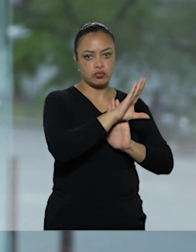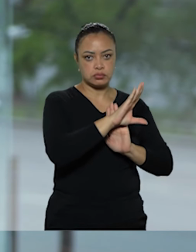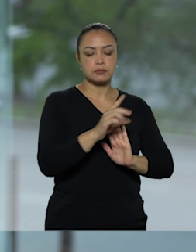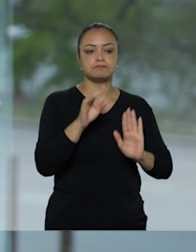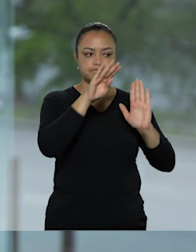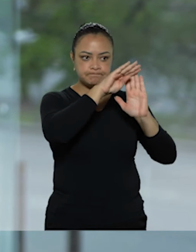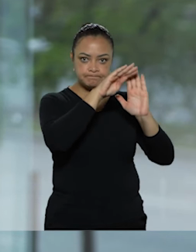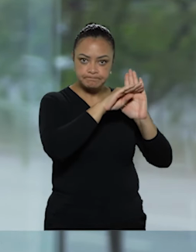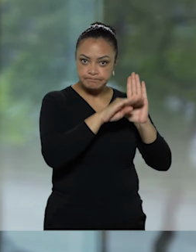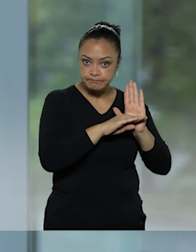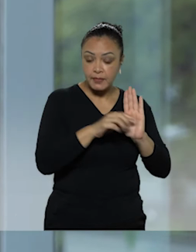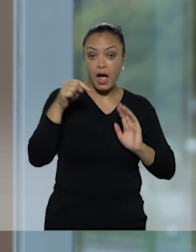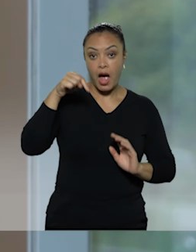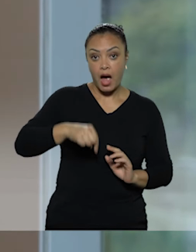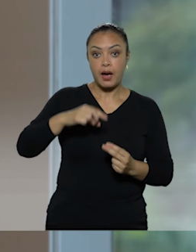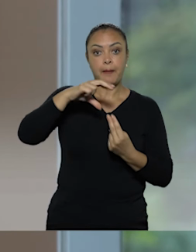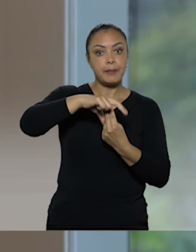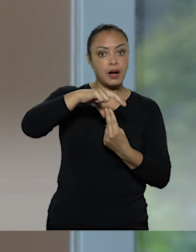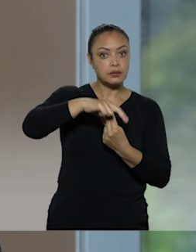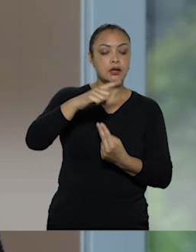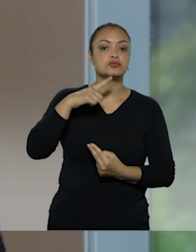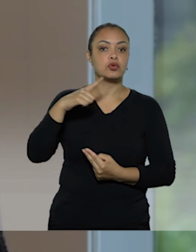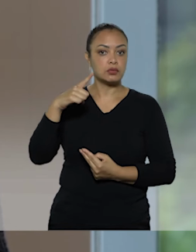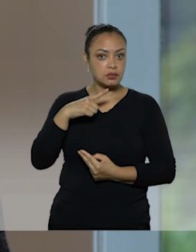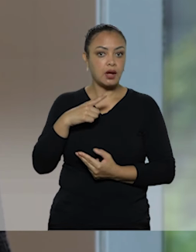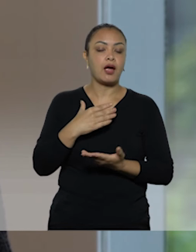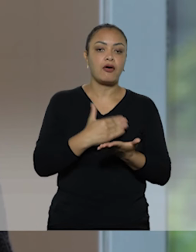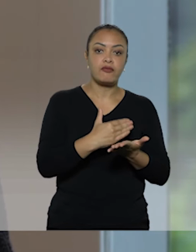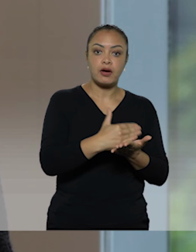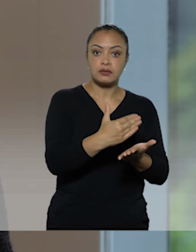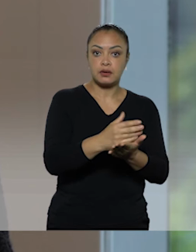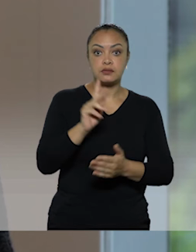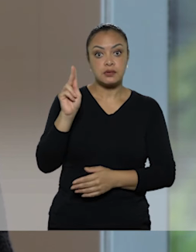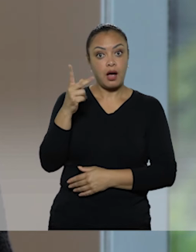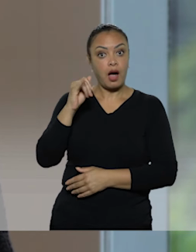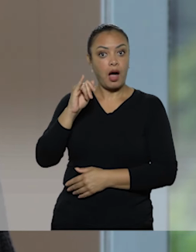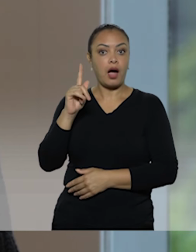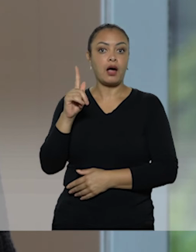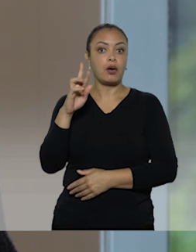Aqui, na Bradesco Asset, temos o Fundo Bradesco Explorer Crédito Privado High Grade, ele